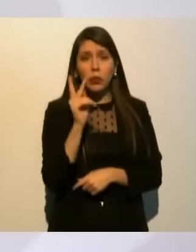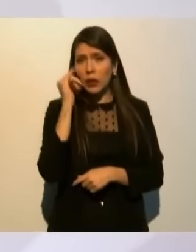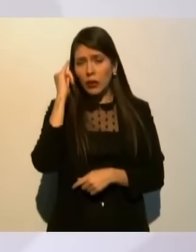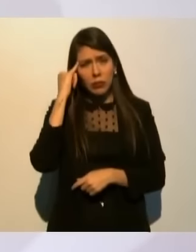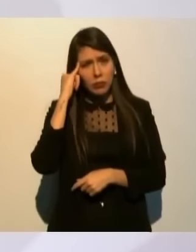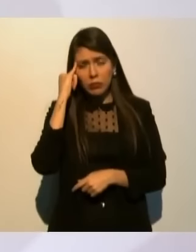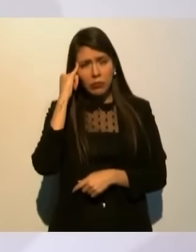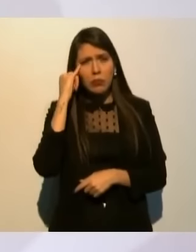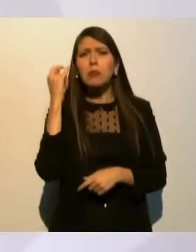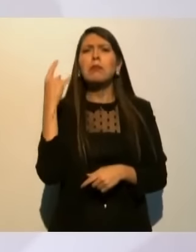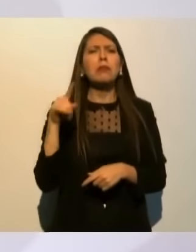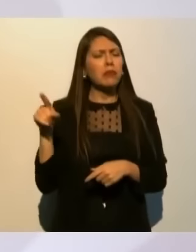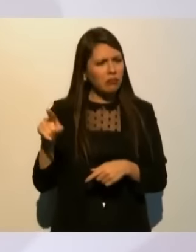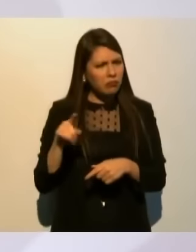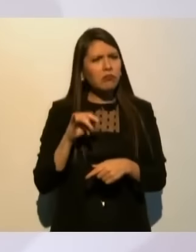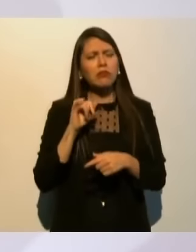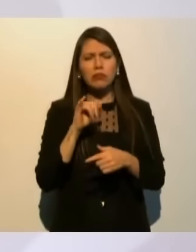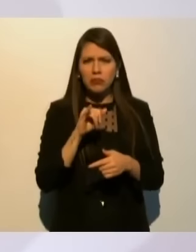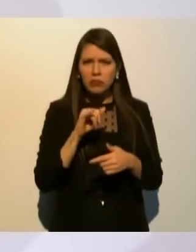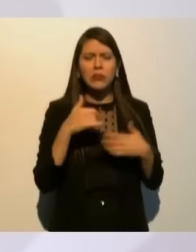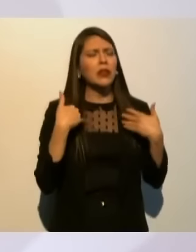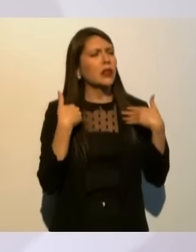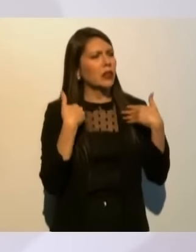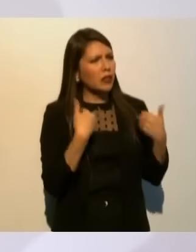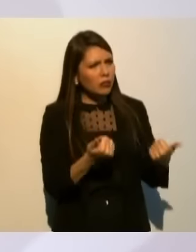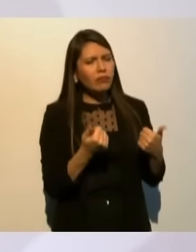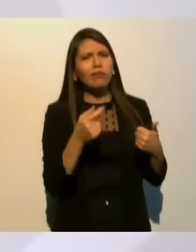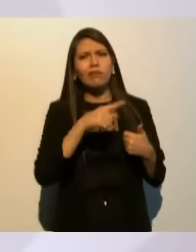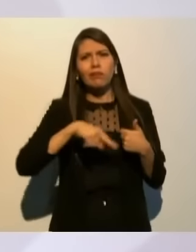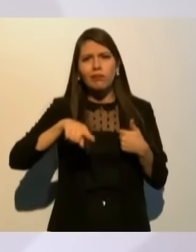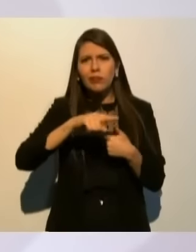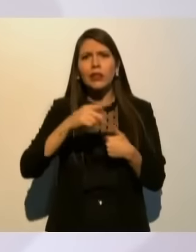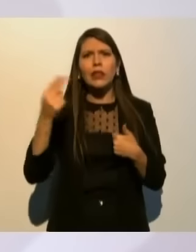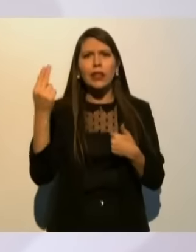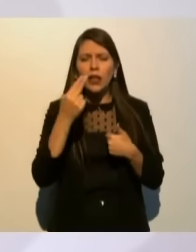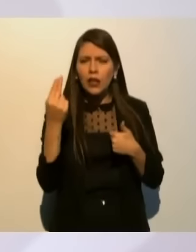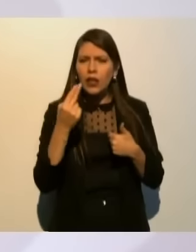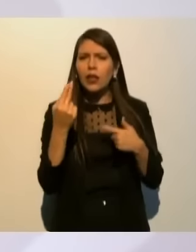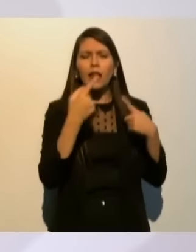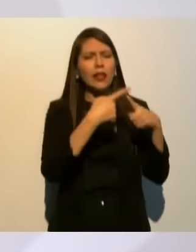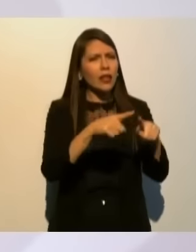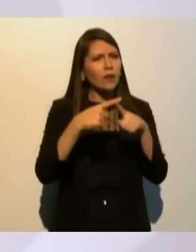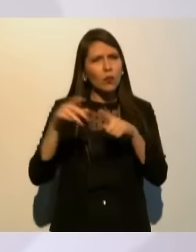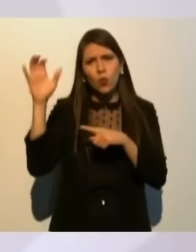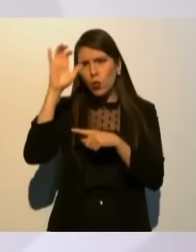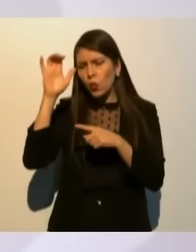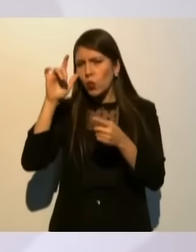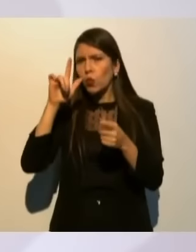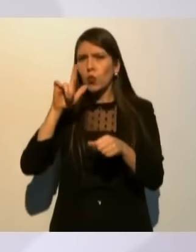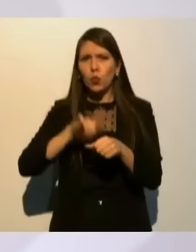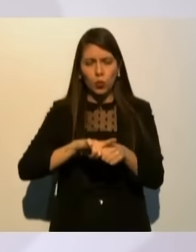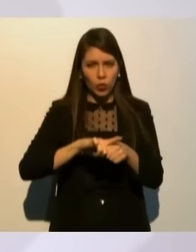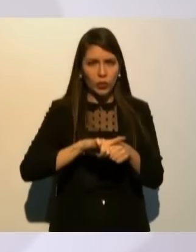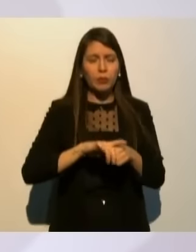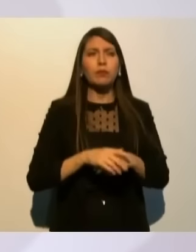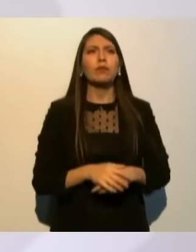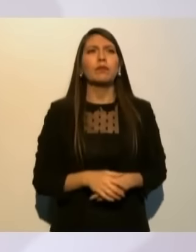en el entendimiento de vivir en una nación pluricultural como dice nuestra presidenta